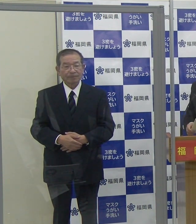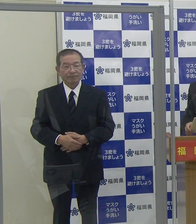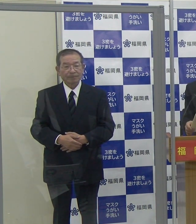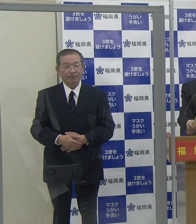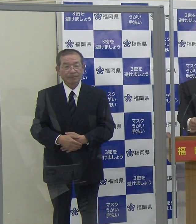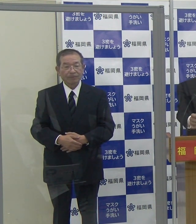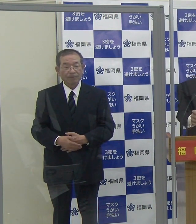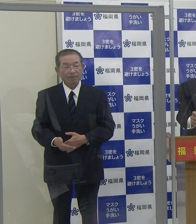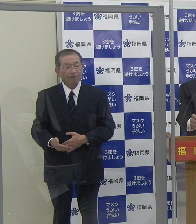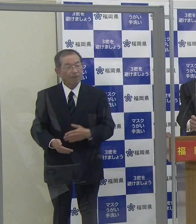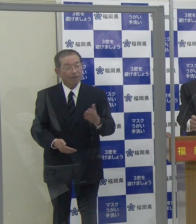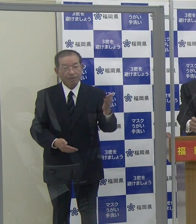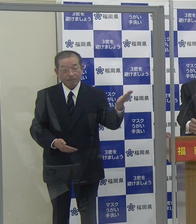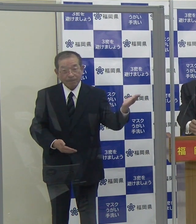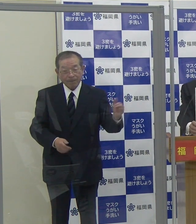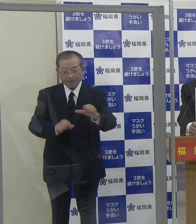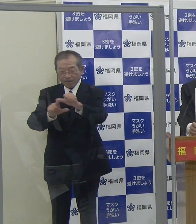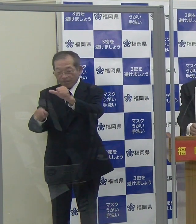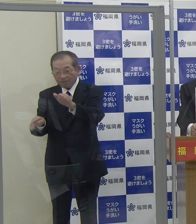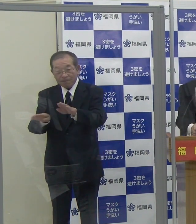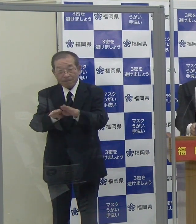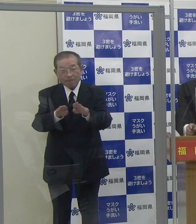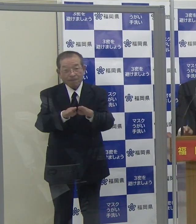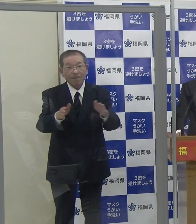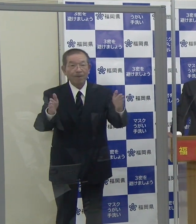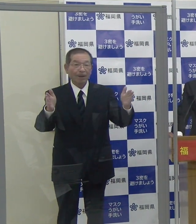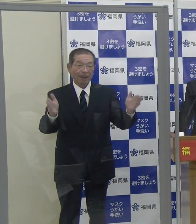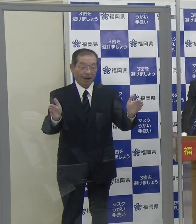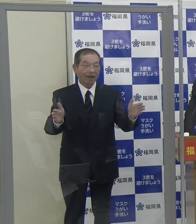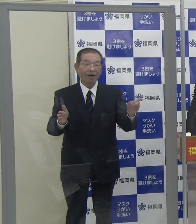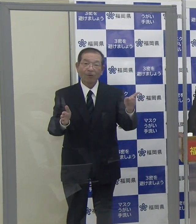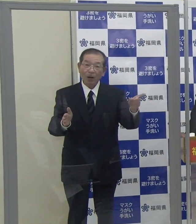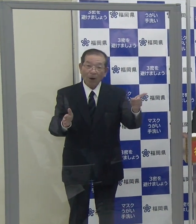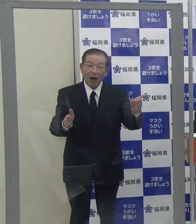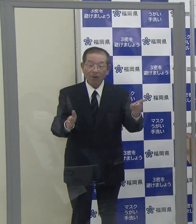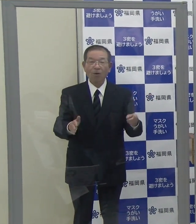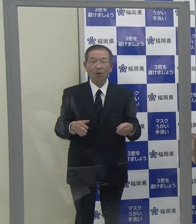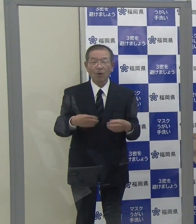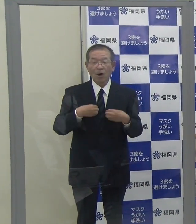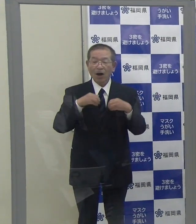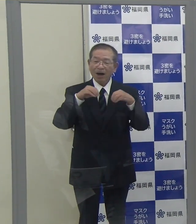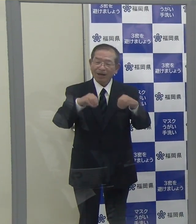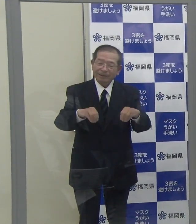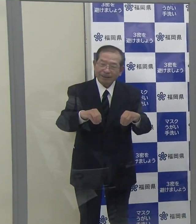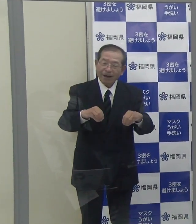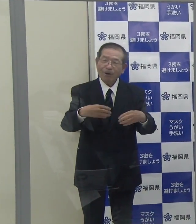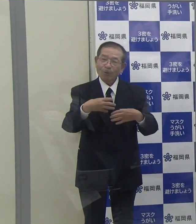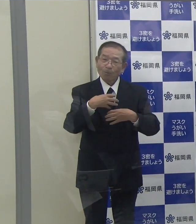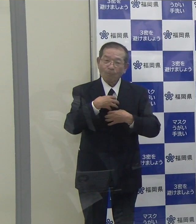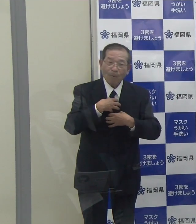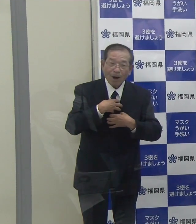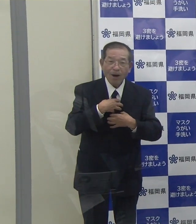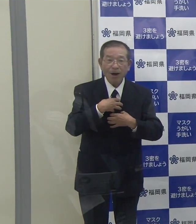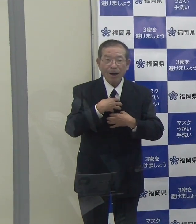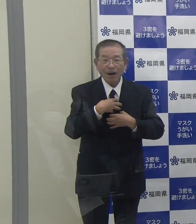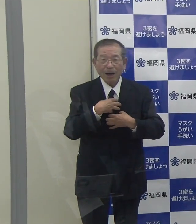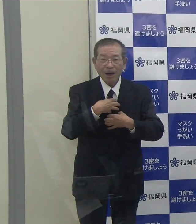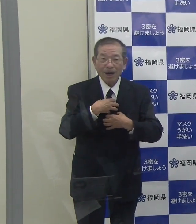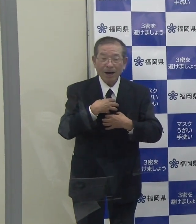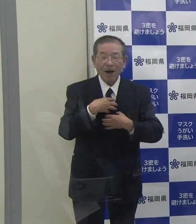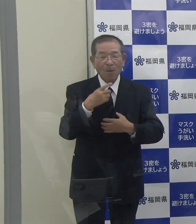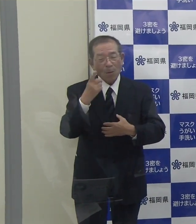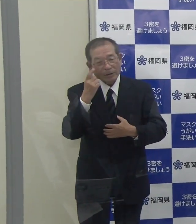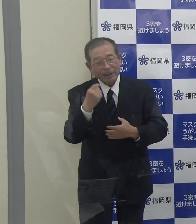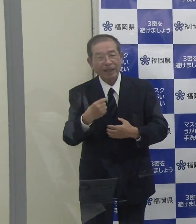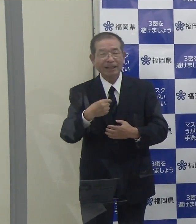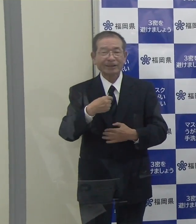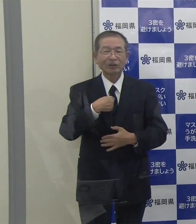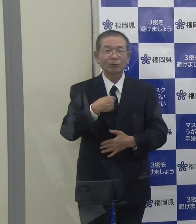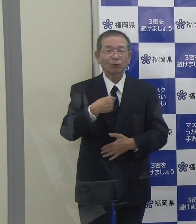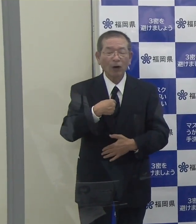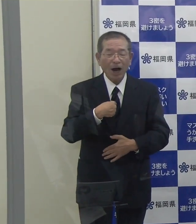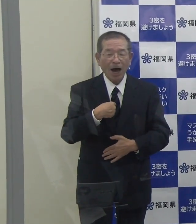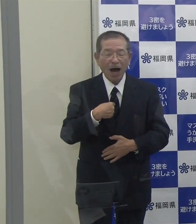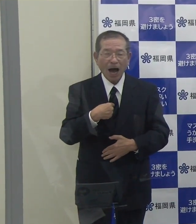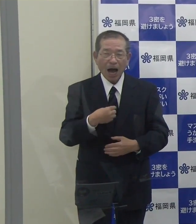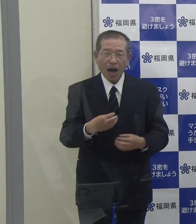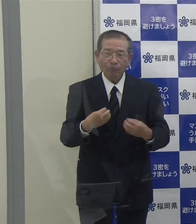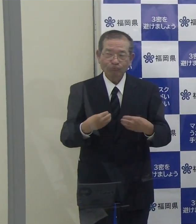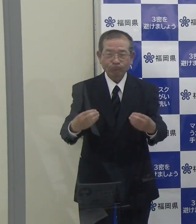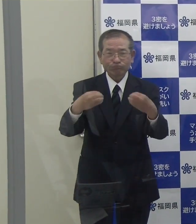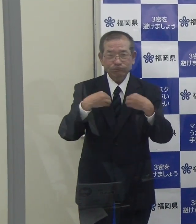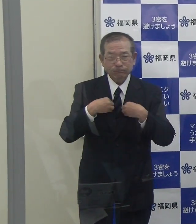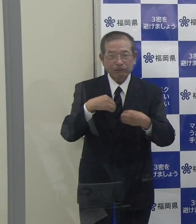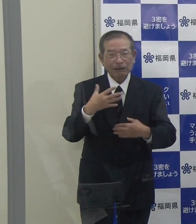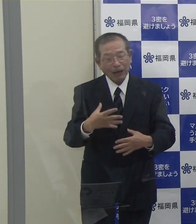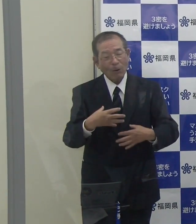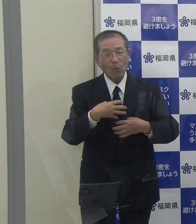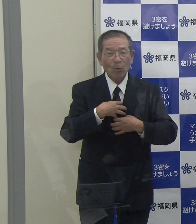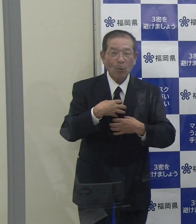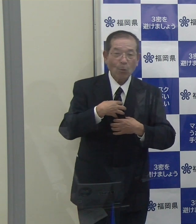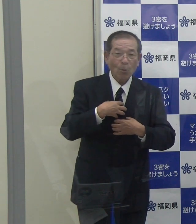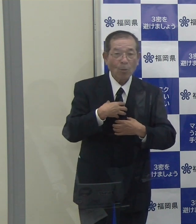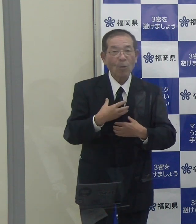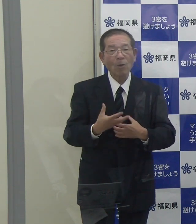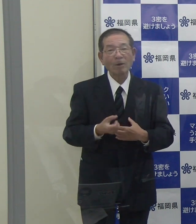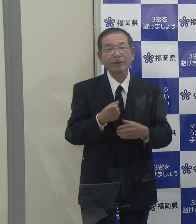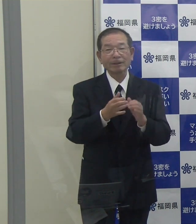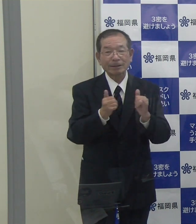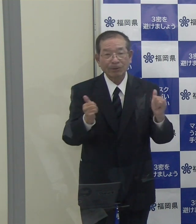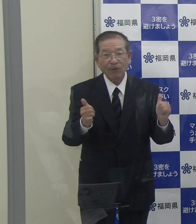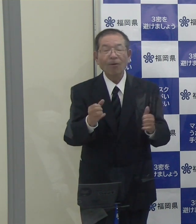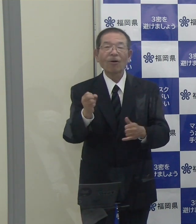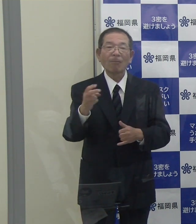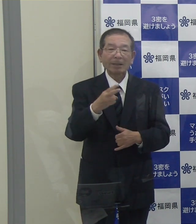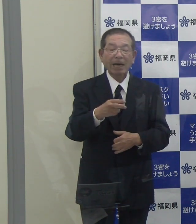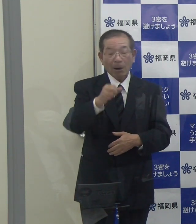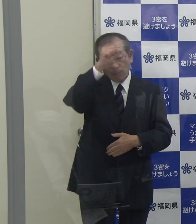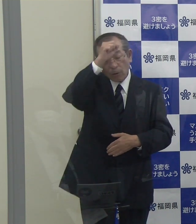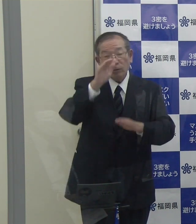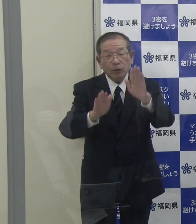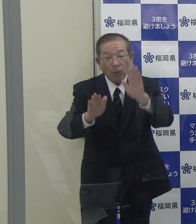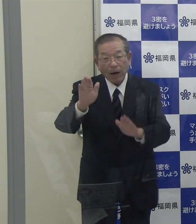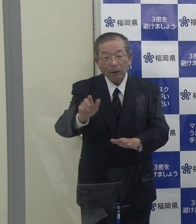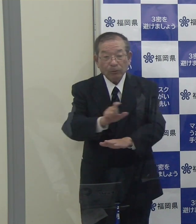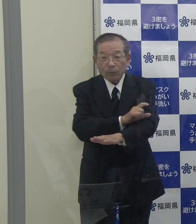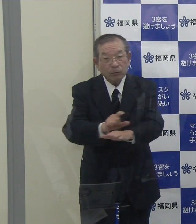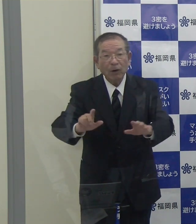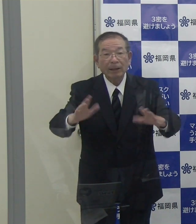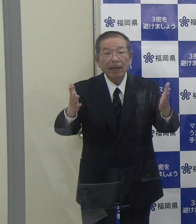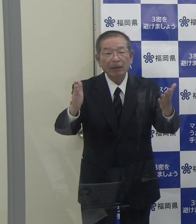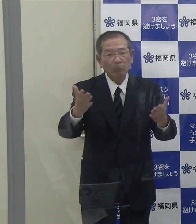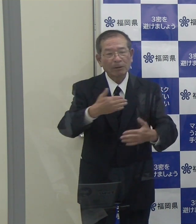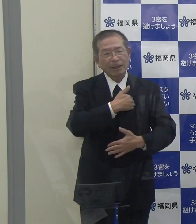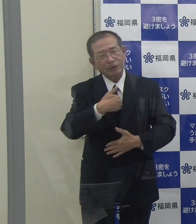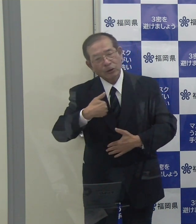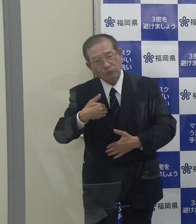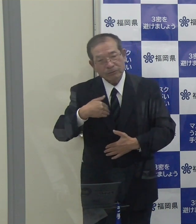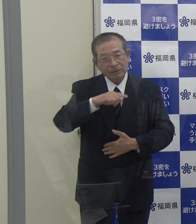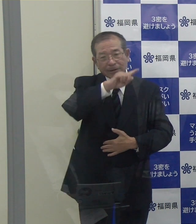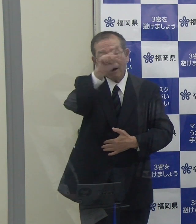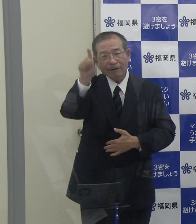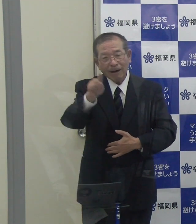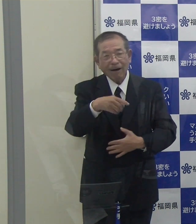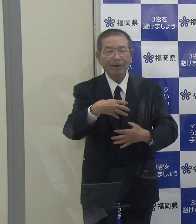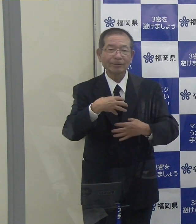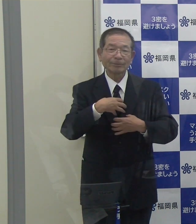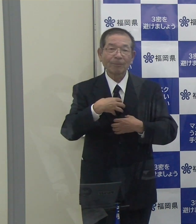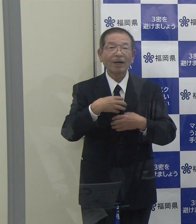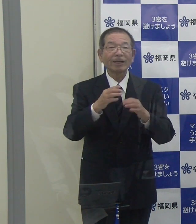ゴールデンウイーク中に、自分は感染していないか不安を感じる方、無症状だけど大丈夫なのか心配な方は、